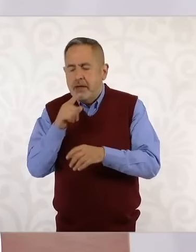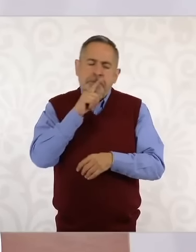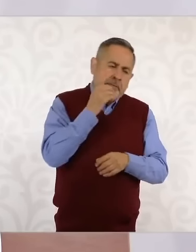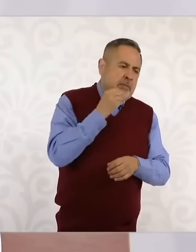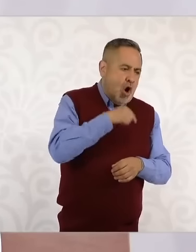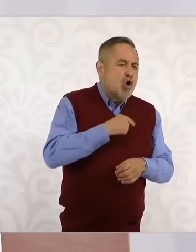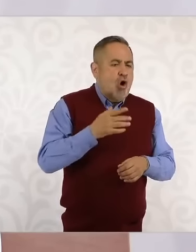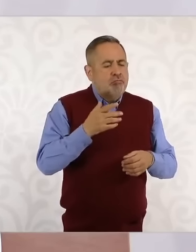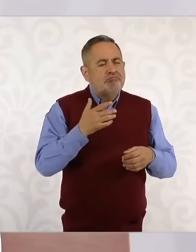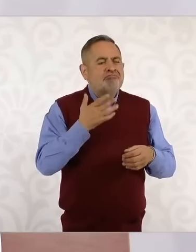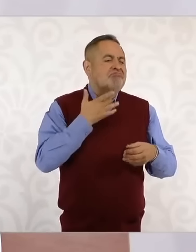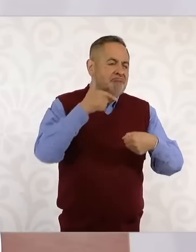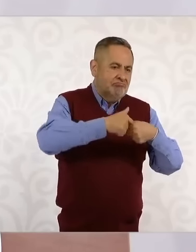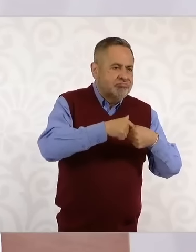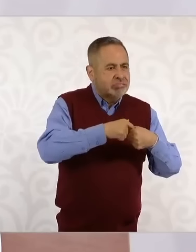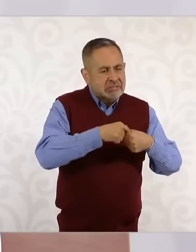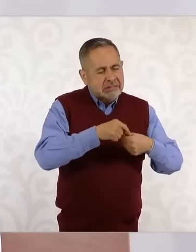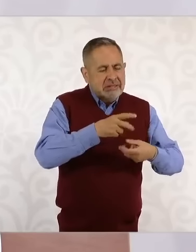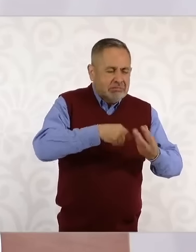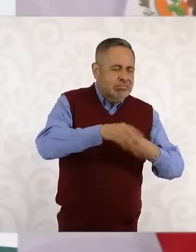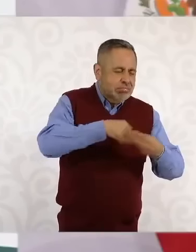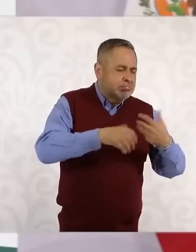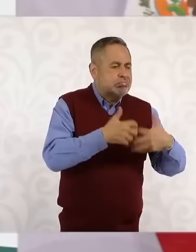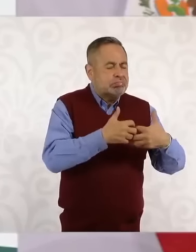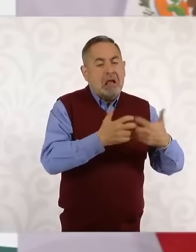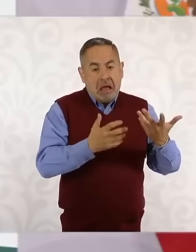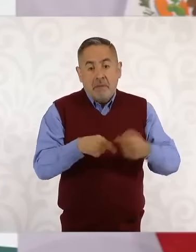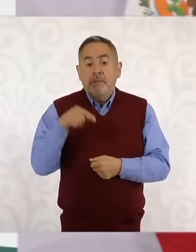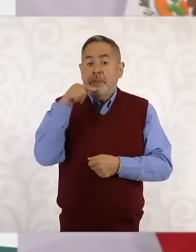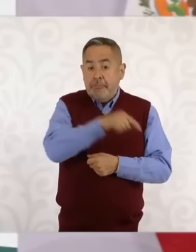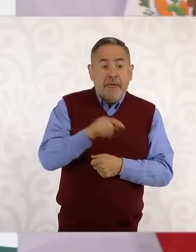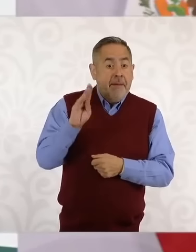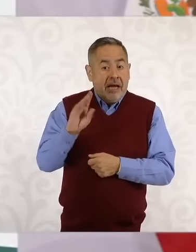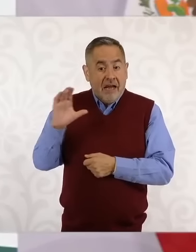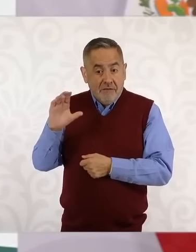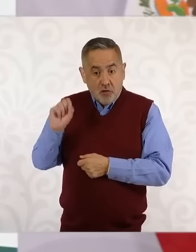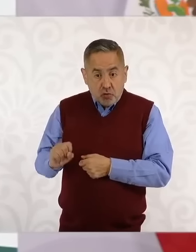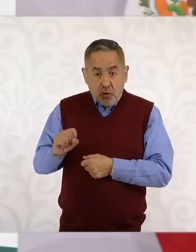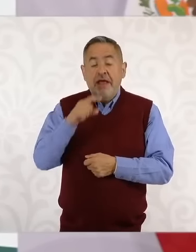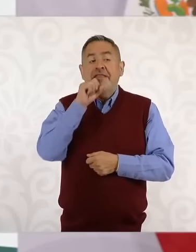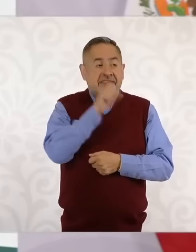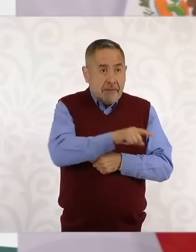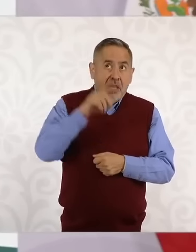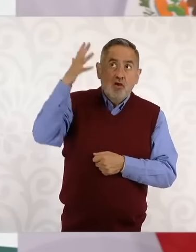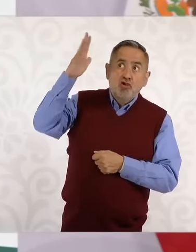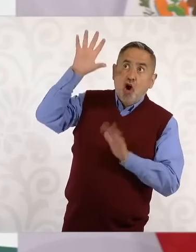Como lo dijimos hace algunos meses, también en Baja California Surta energía solar, pero